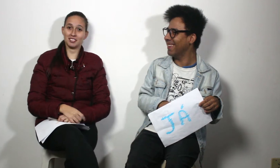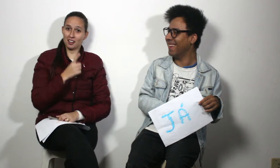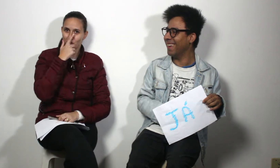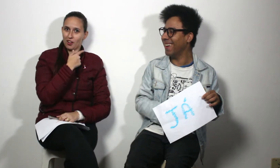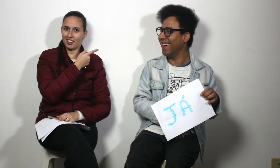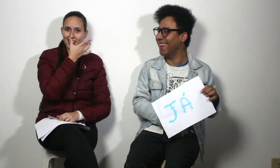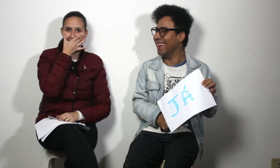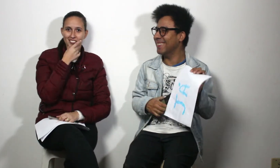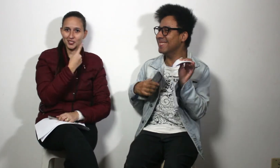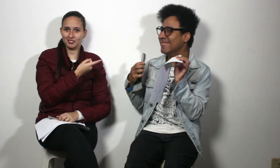Ele cara quebrou!